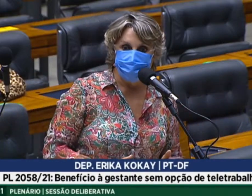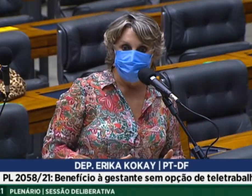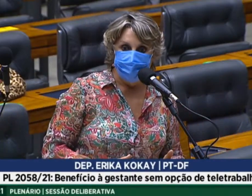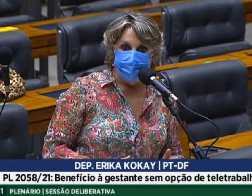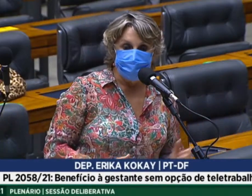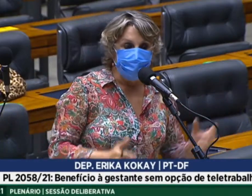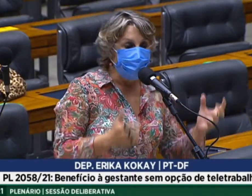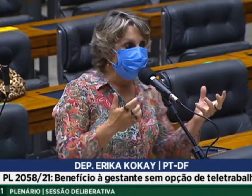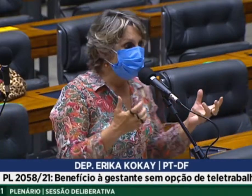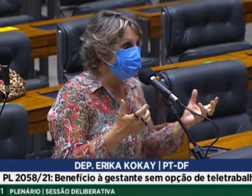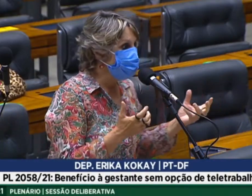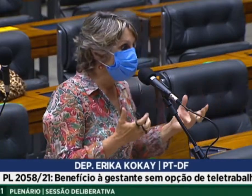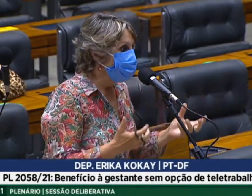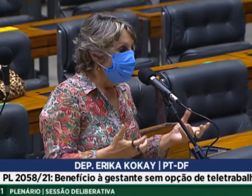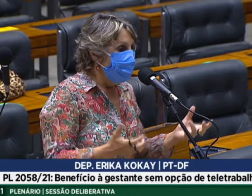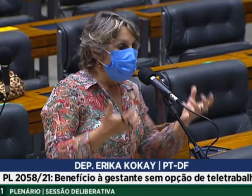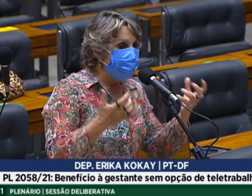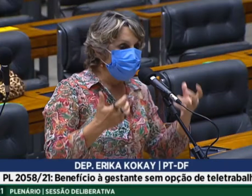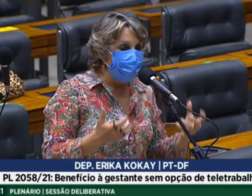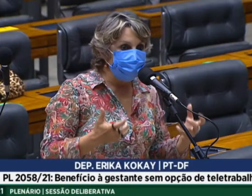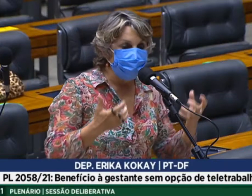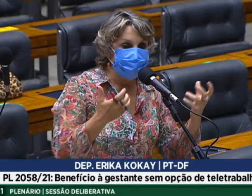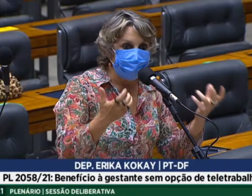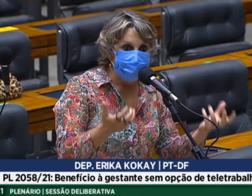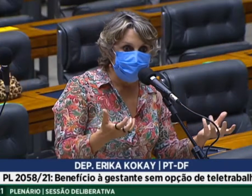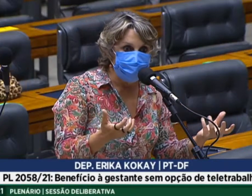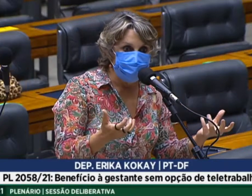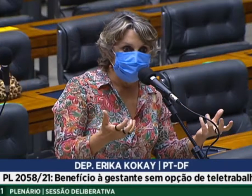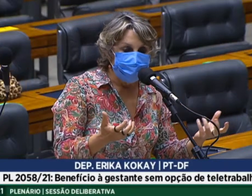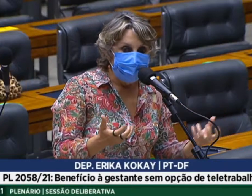TRABALHO. ENTÃO, PORTANTO, UM RETORNO AO TRABALHO, ELE TEM QUE SE DAR PRIMEIRO EM CONDIÇÕES DE SEGURANÇA.